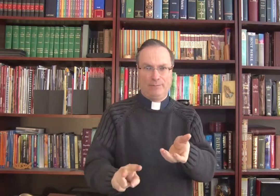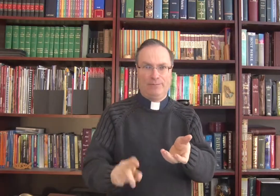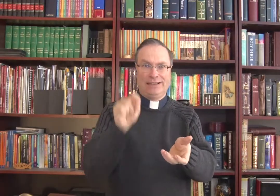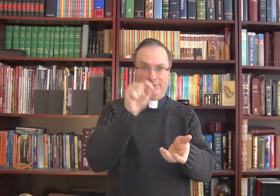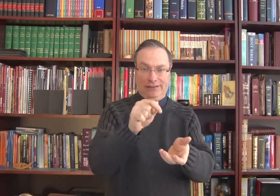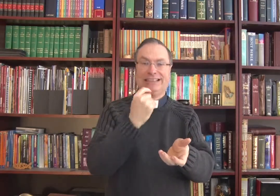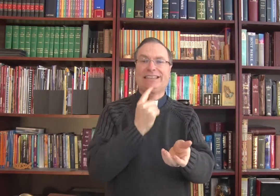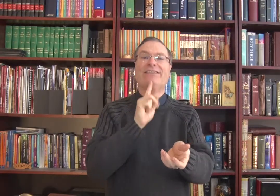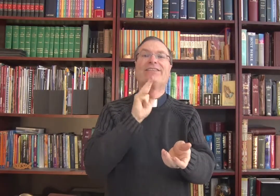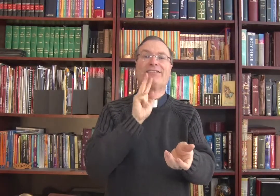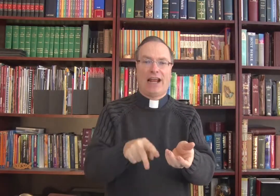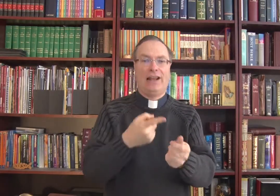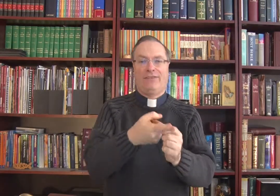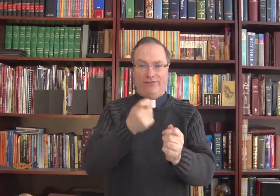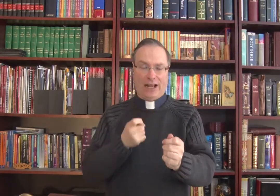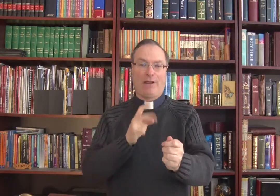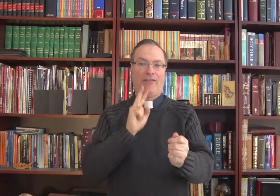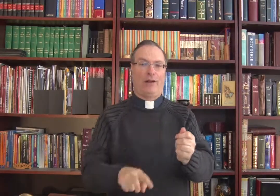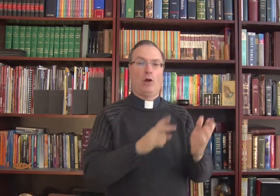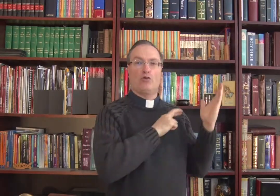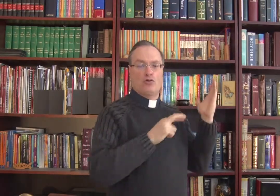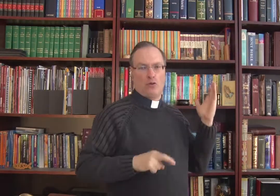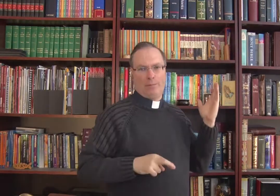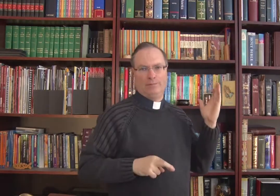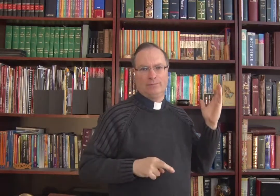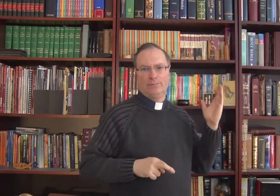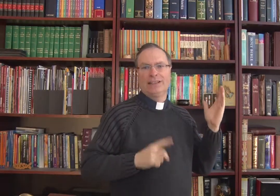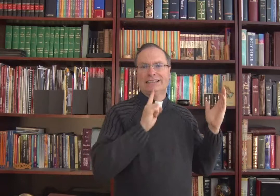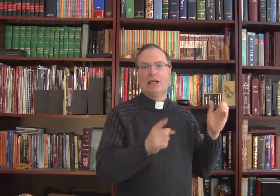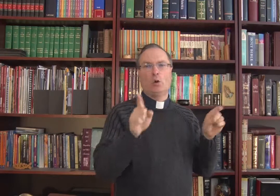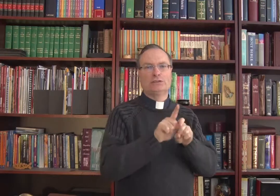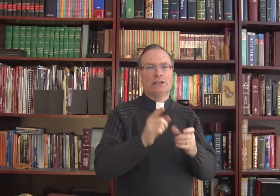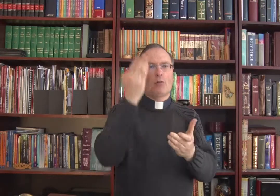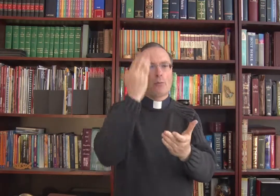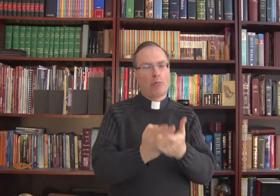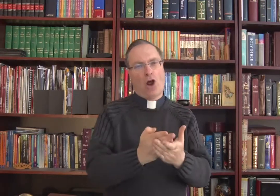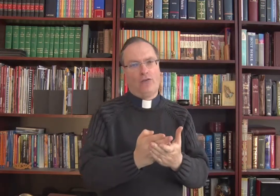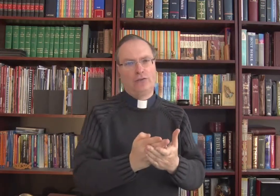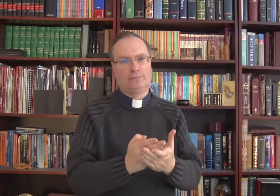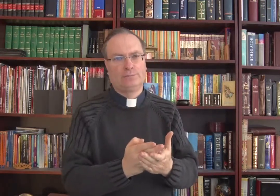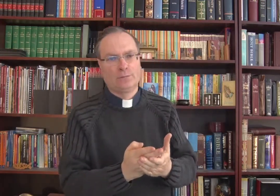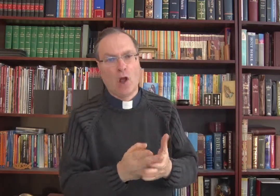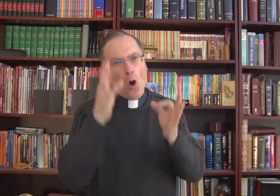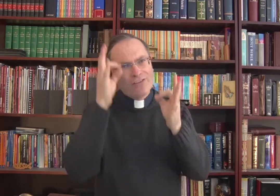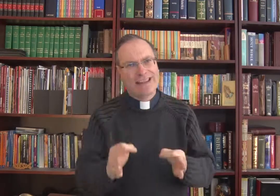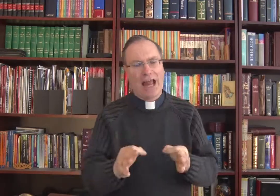qui venait vraiment du roi. C’est aussi une preuve officielle